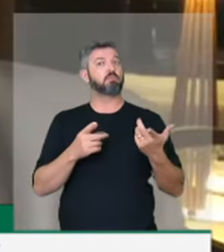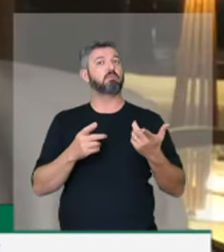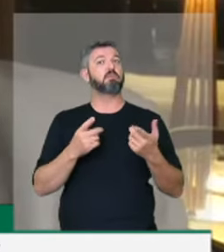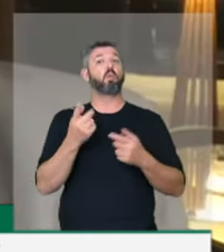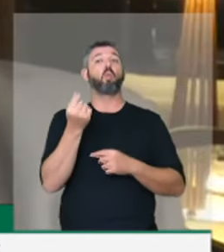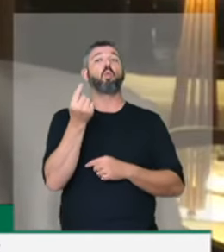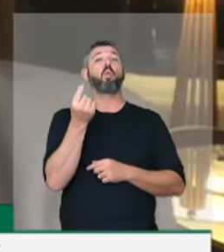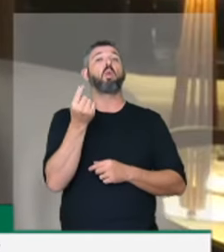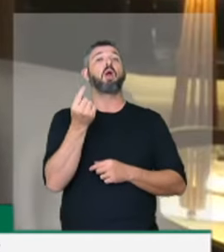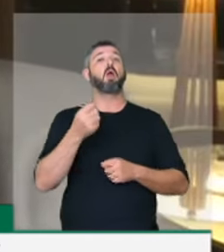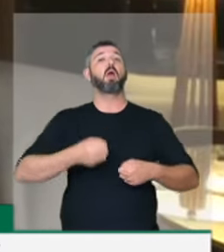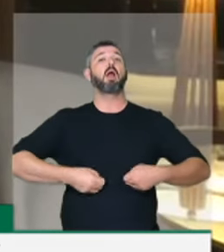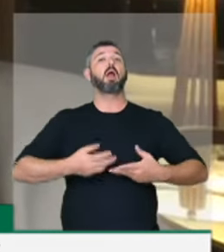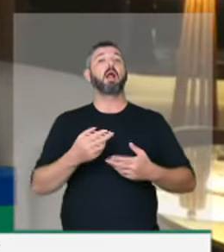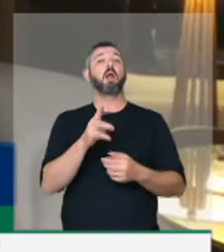NÃO VAMOS NOS ENGANAR. E... UM MORADOR QUE ME ANTECEDEU